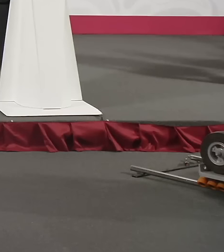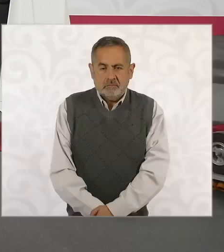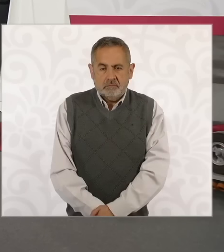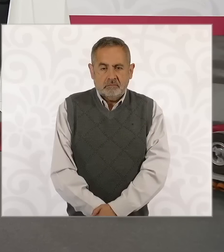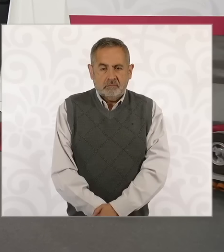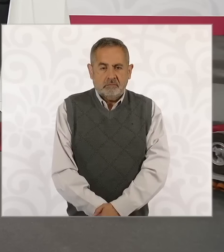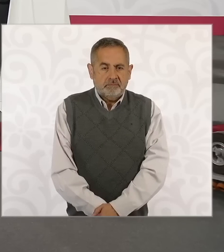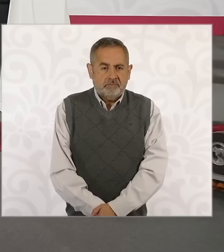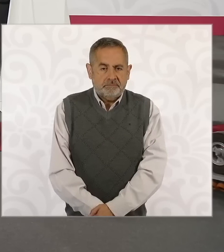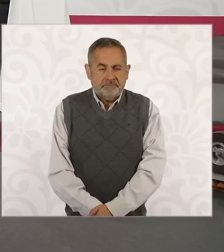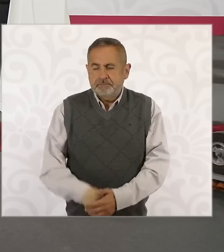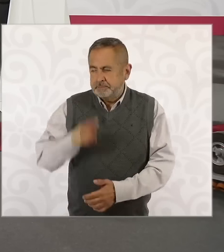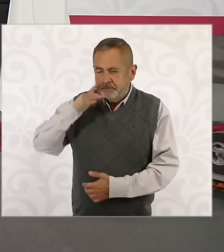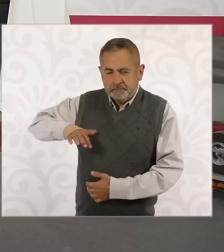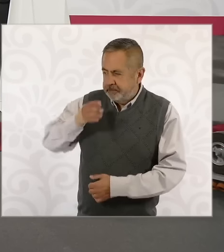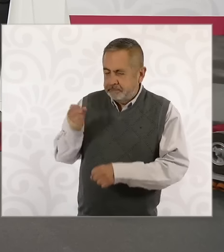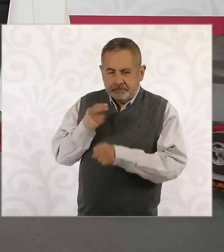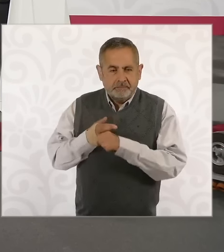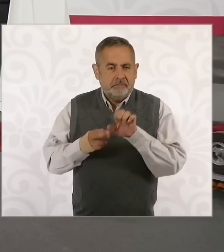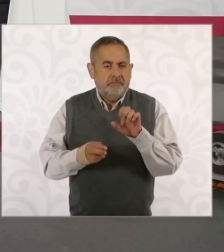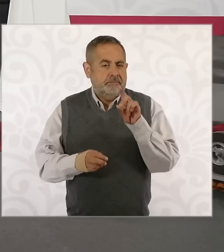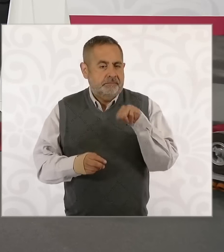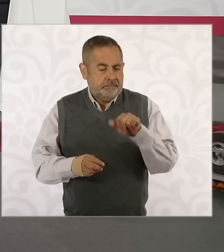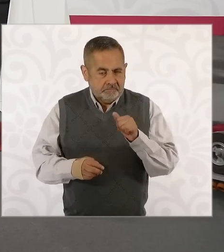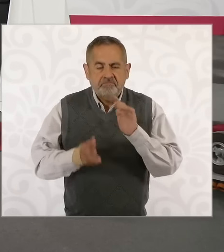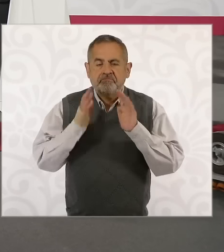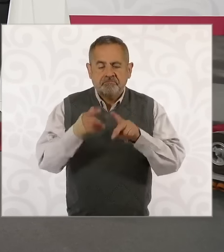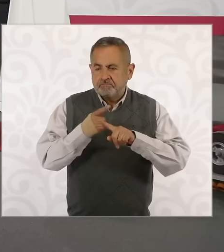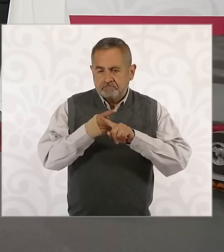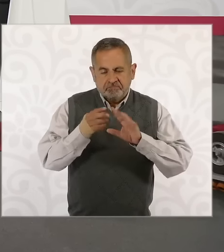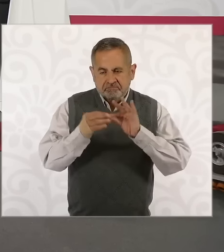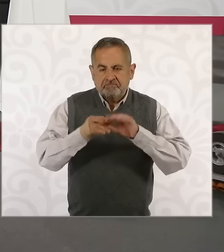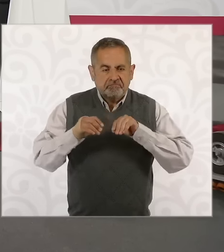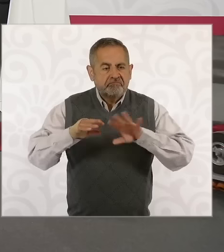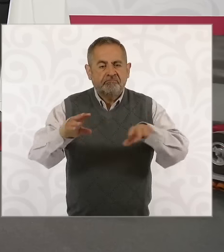como también lo decía bien la secretaria EdnaNA, eh hemos liberado prácticamente del mes de mayo